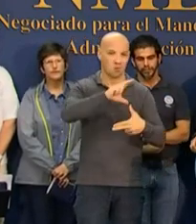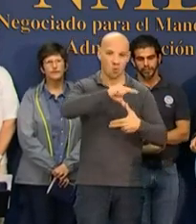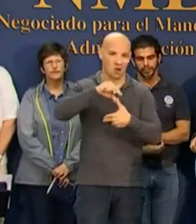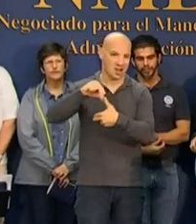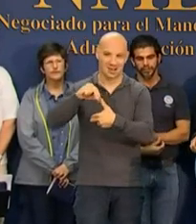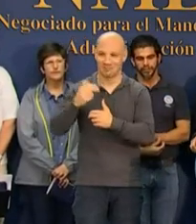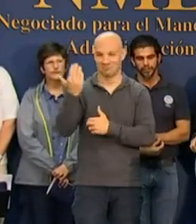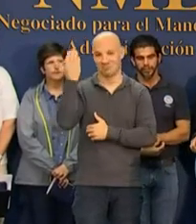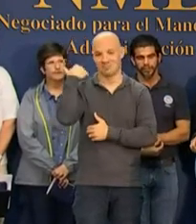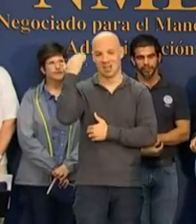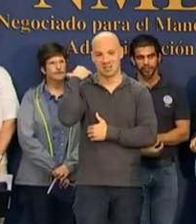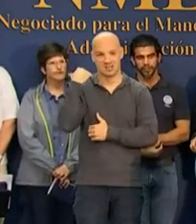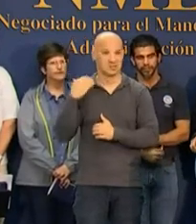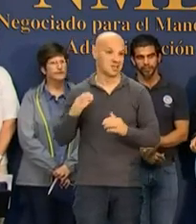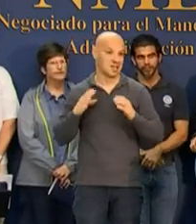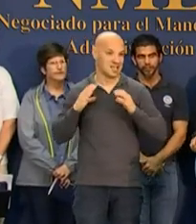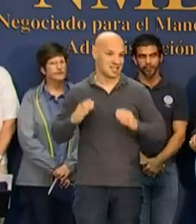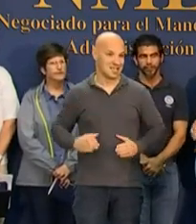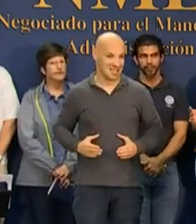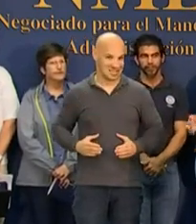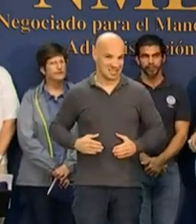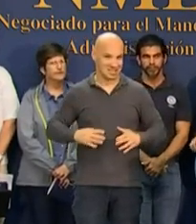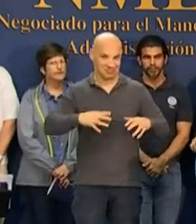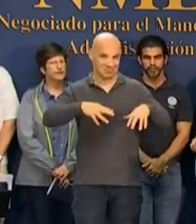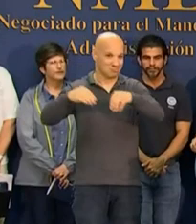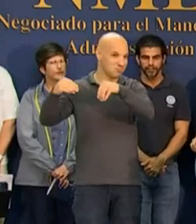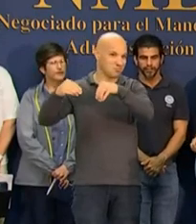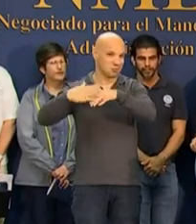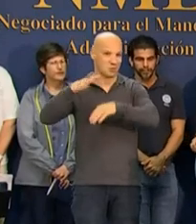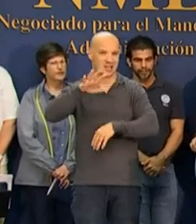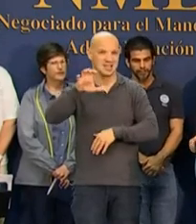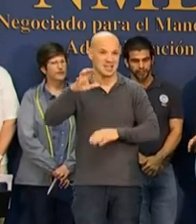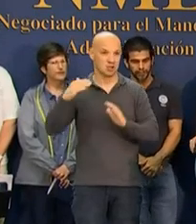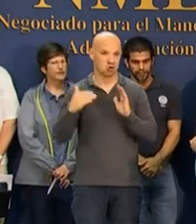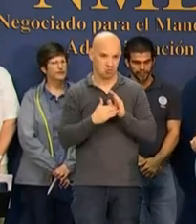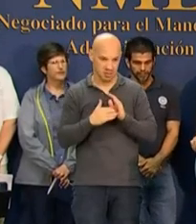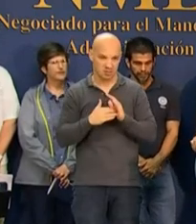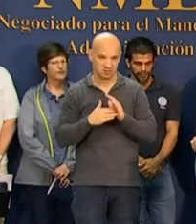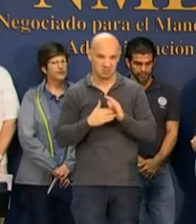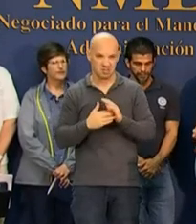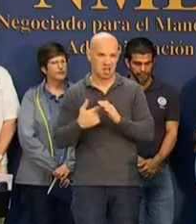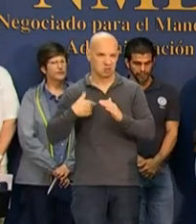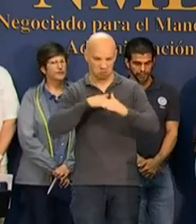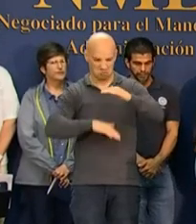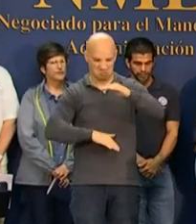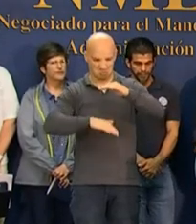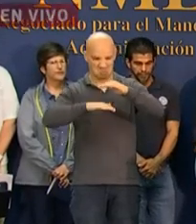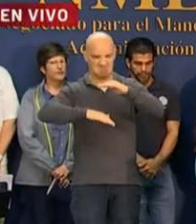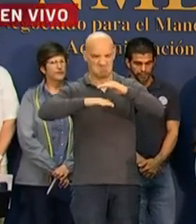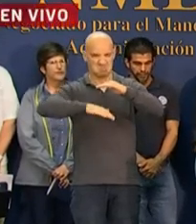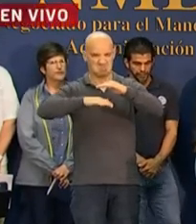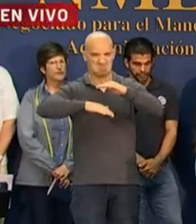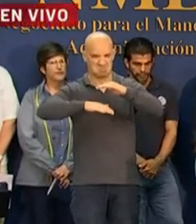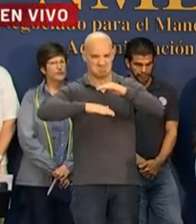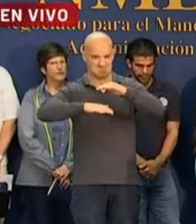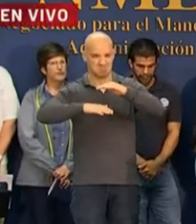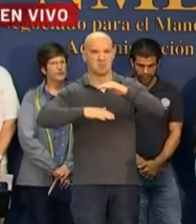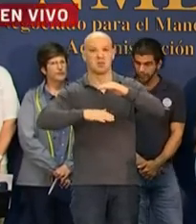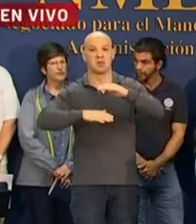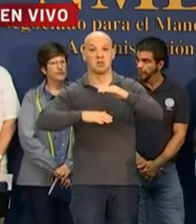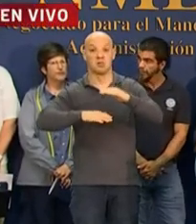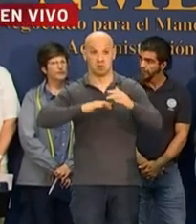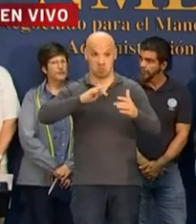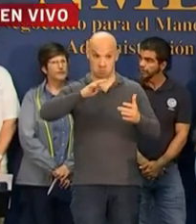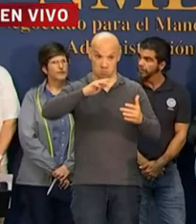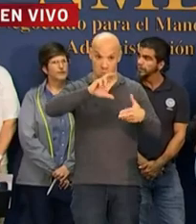ES 1 TRABAJO QUE SE HACE LA